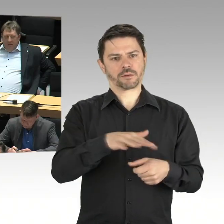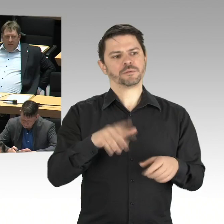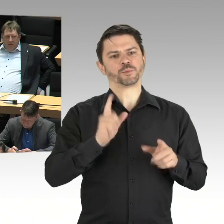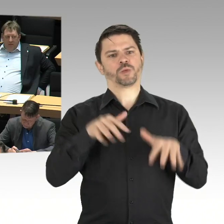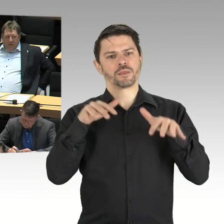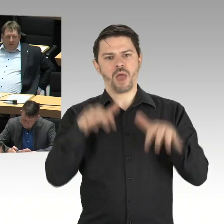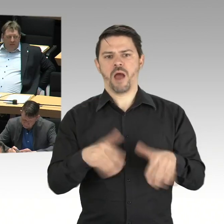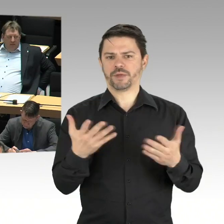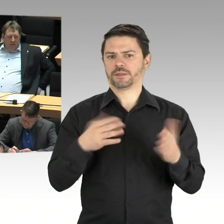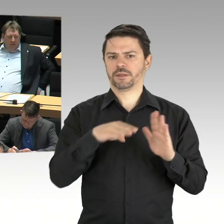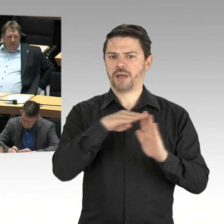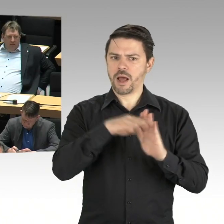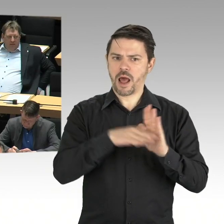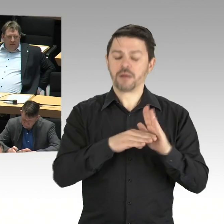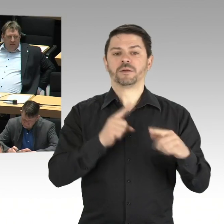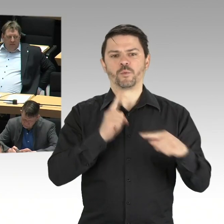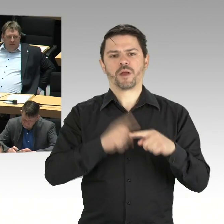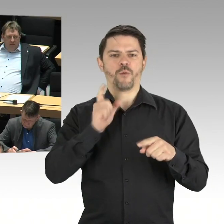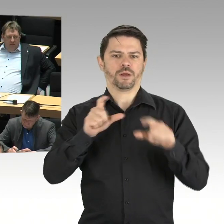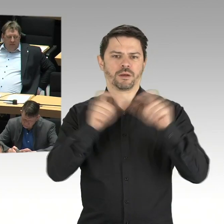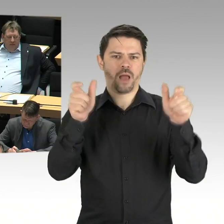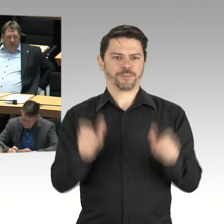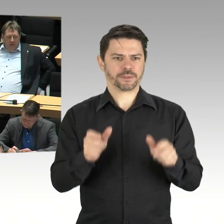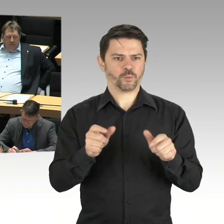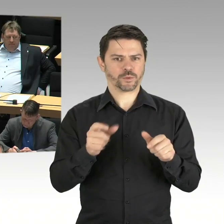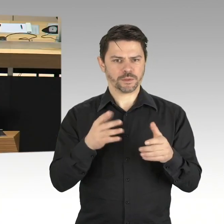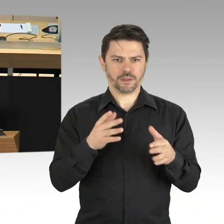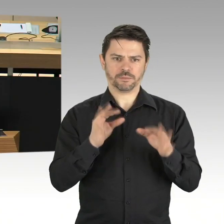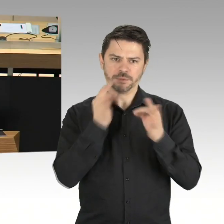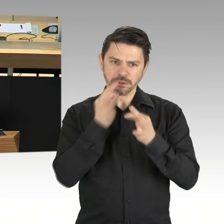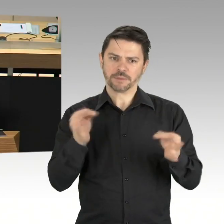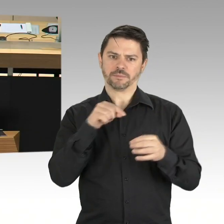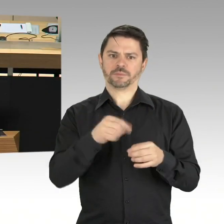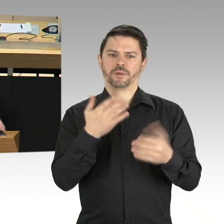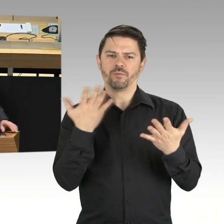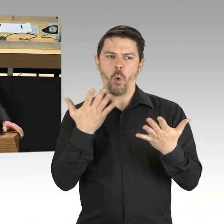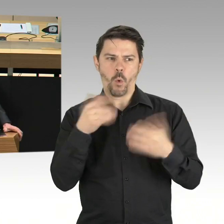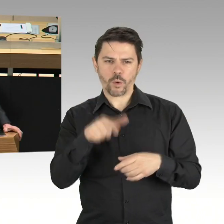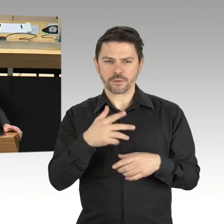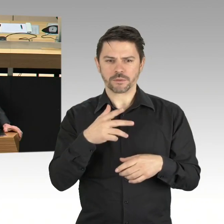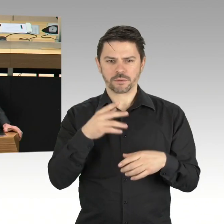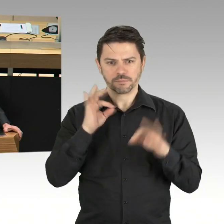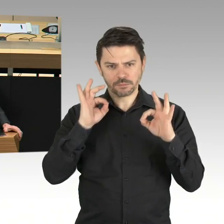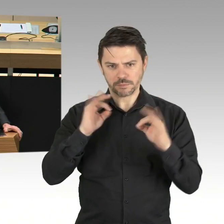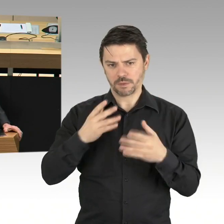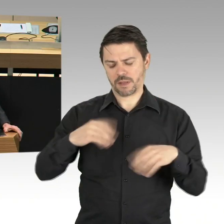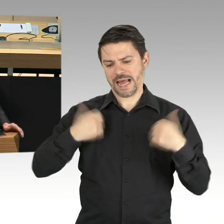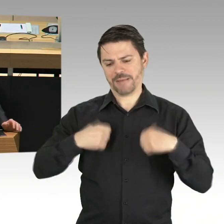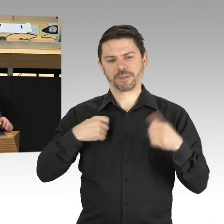Und ich will an dieser Stelle, ich weiß, Sie haben es nicht so mit dem Grundgesetz, aber an dieser Stelle lassen Sie mich noch mal das Grundgesetz zitieren.